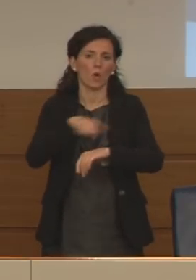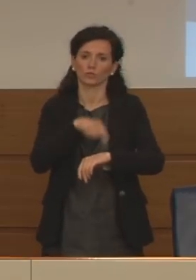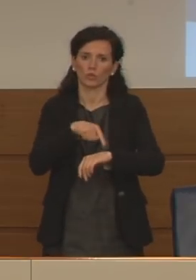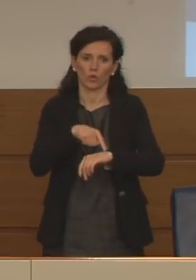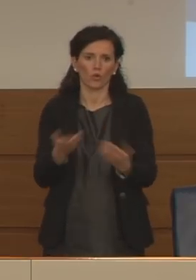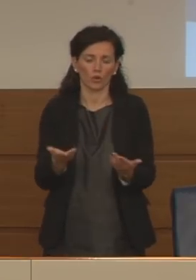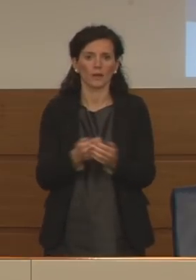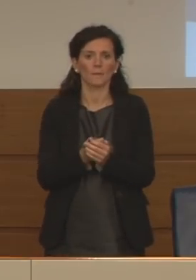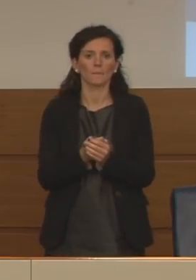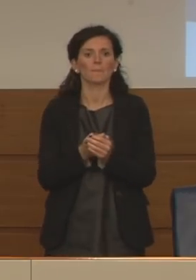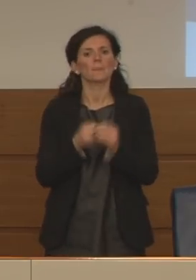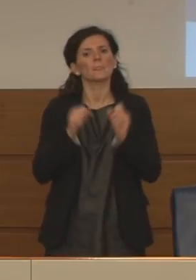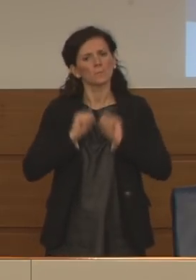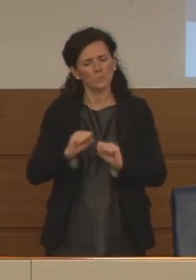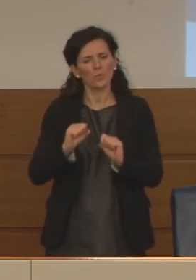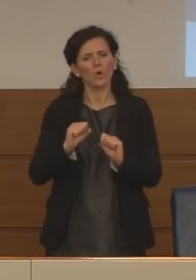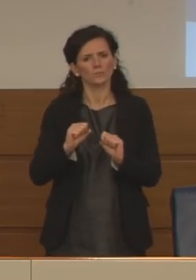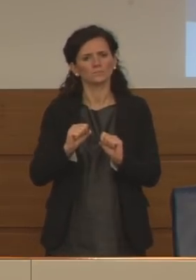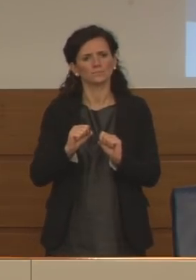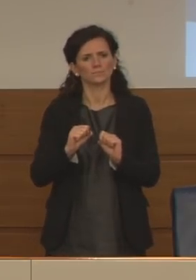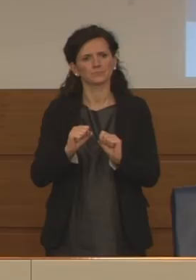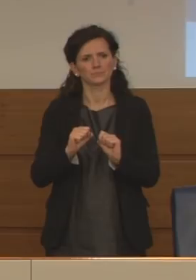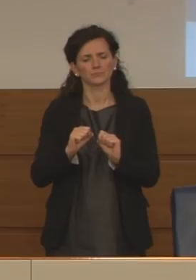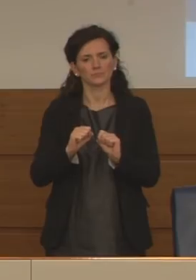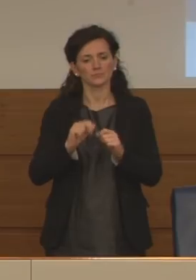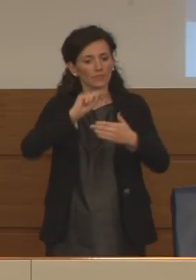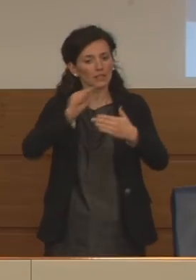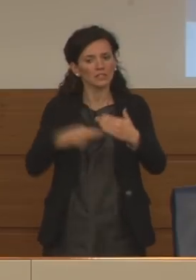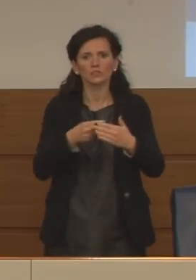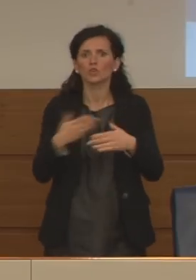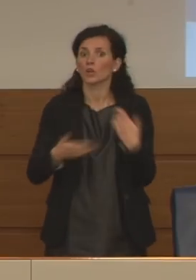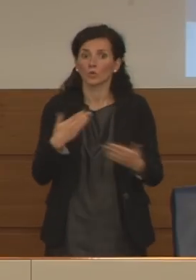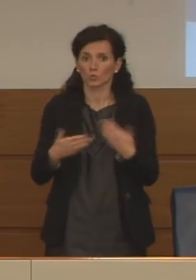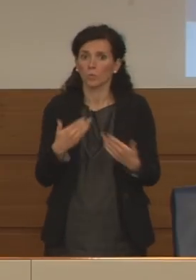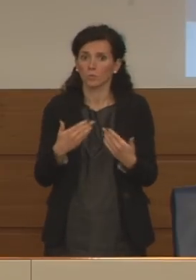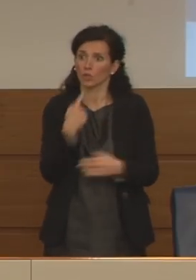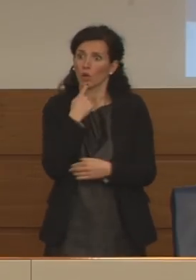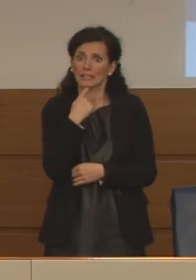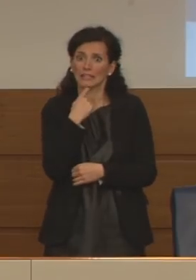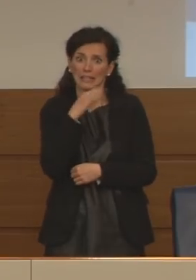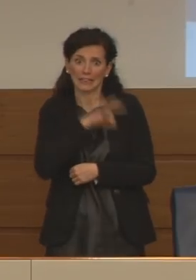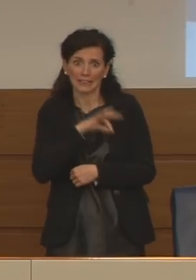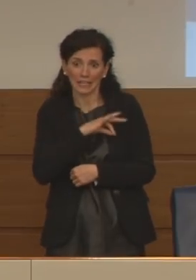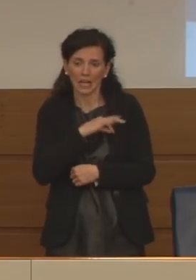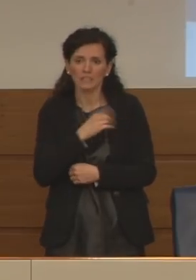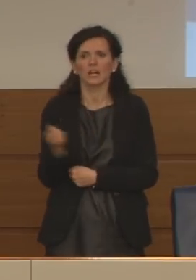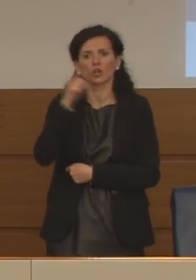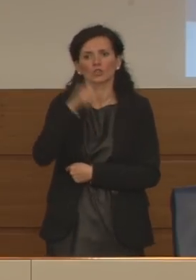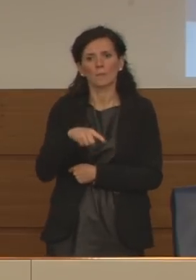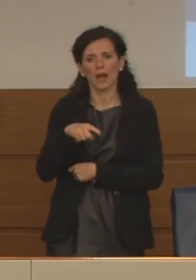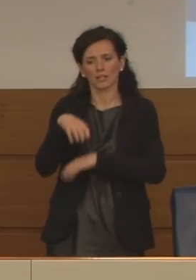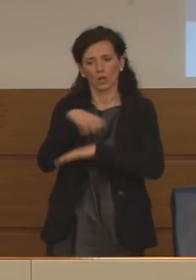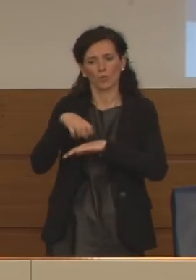iscriversi subito. Da subito, domani, il Commissario, il Capo la Protezione Civile